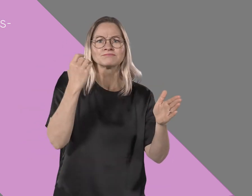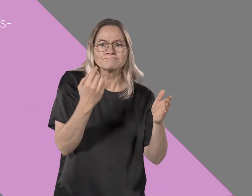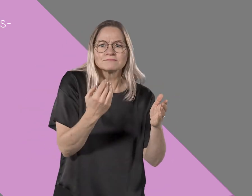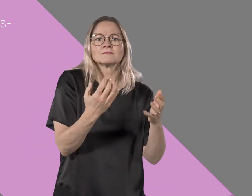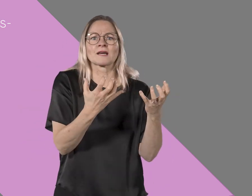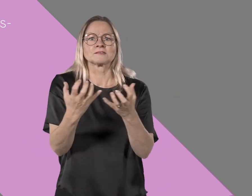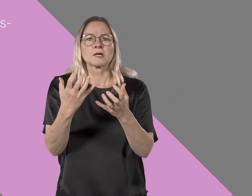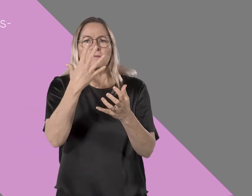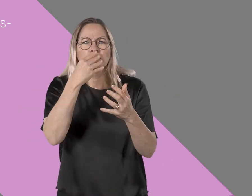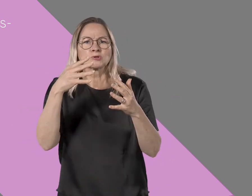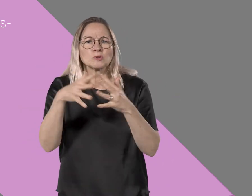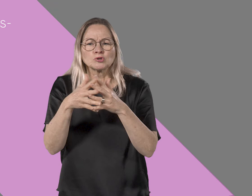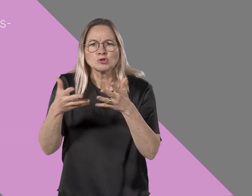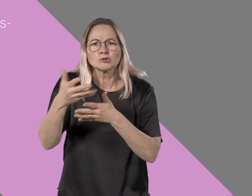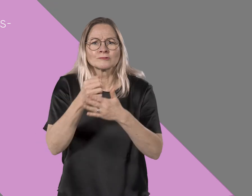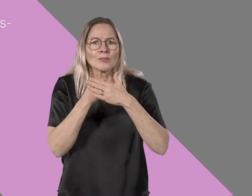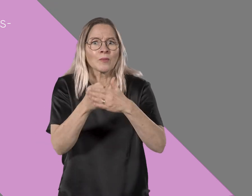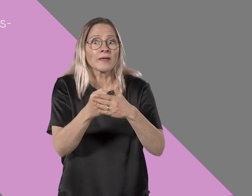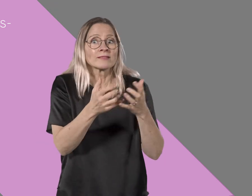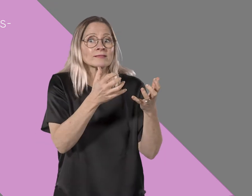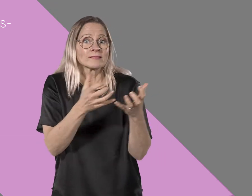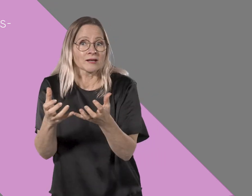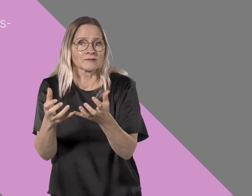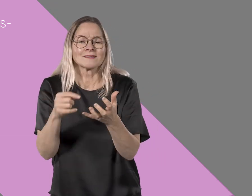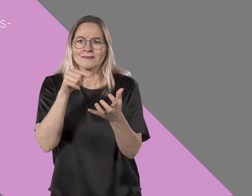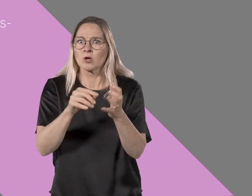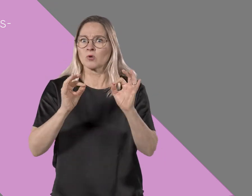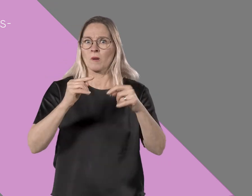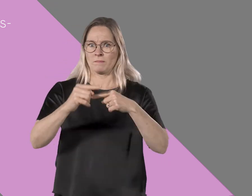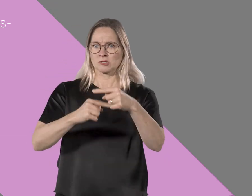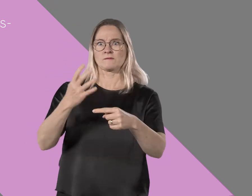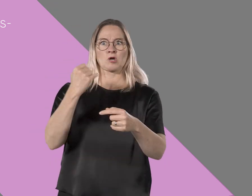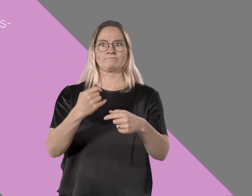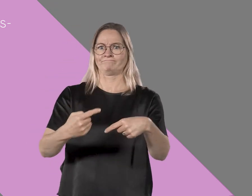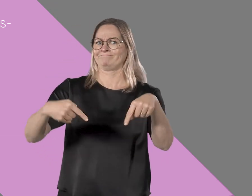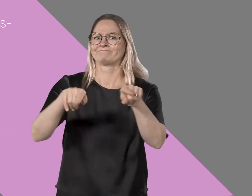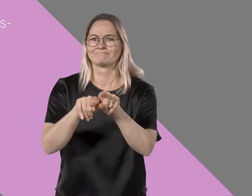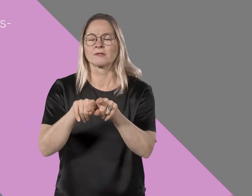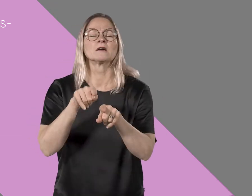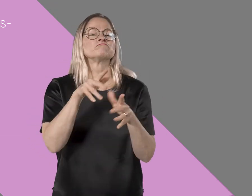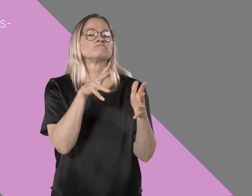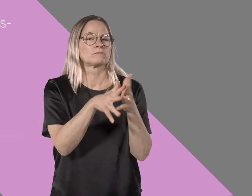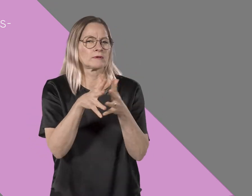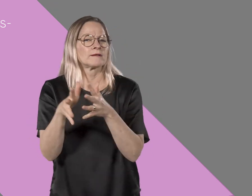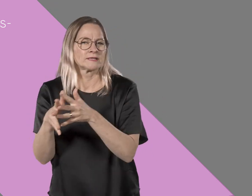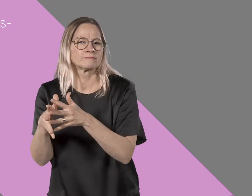mahdollisesti tarvittavan psykososiaalisen tuen tarve ja se, - kuinka prosessi toteutetaan.